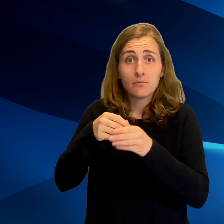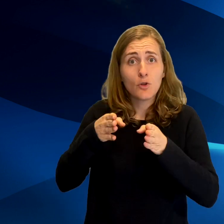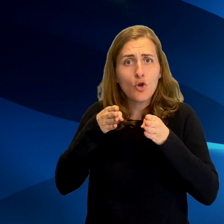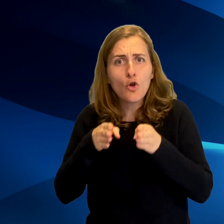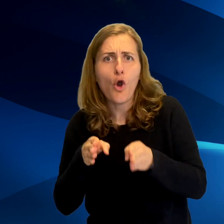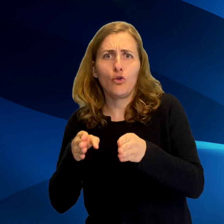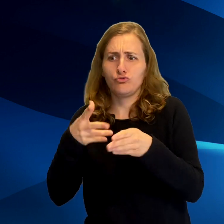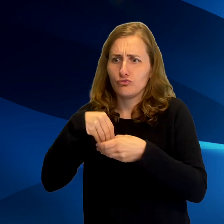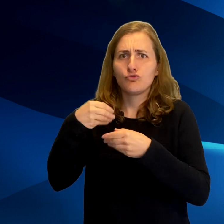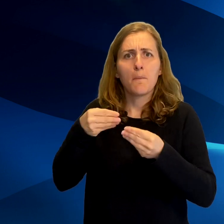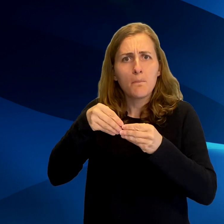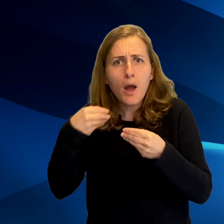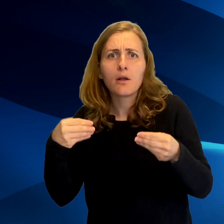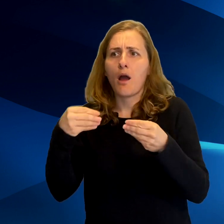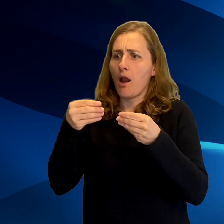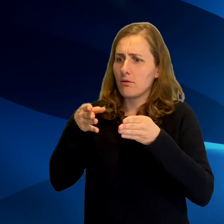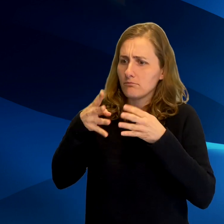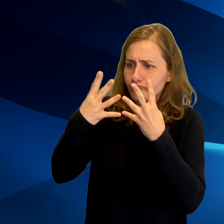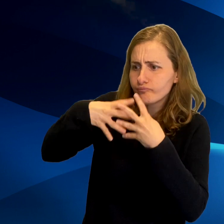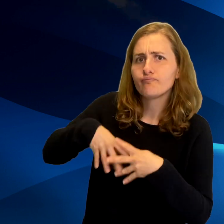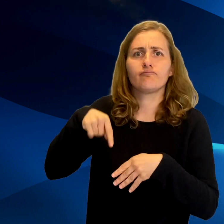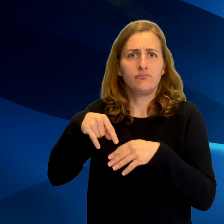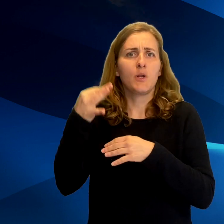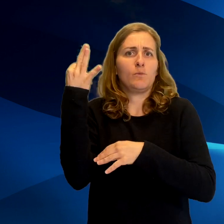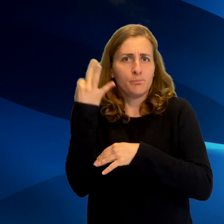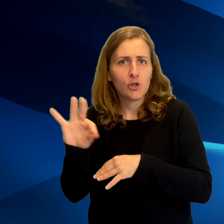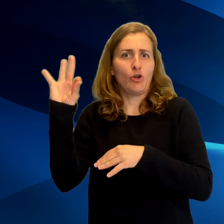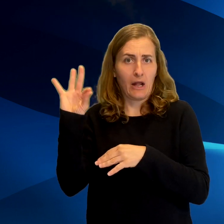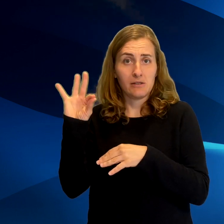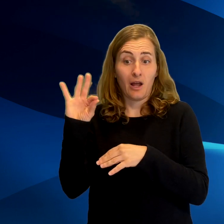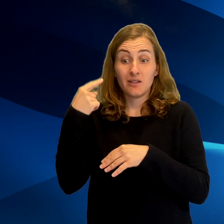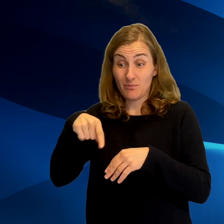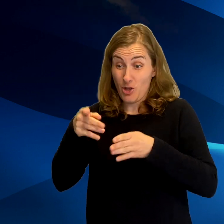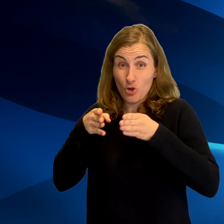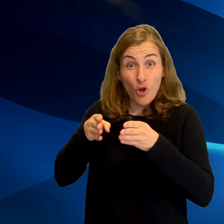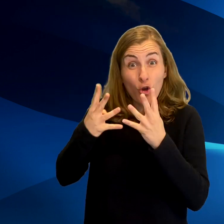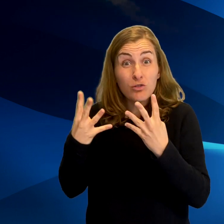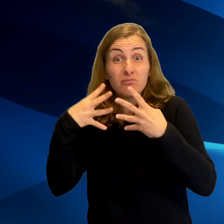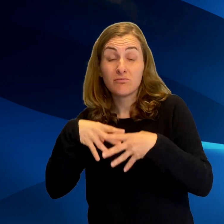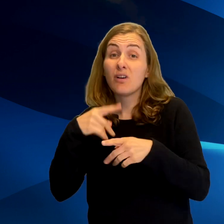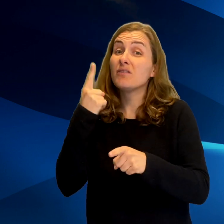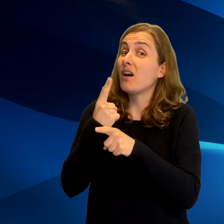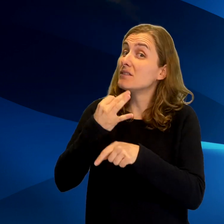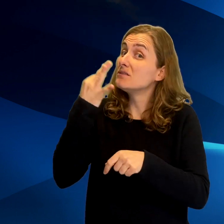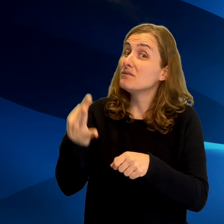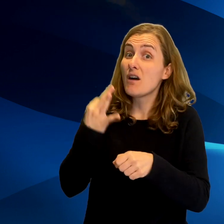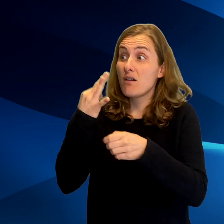insieme alle risorse sufficienti per questo lavoro, attraverso l’organizzazione di corsi di formazione all’insegnamento propriamente specializzati